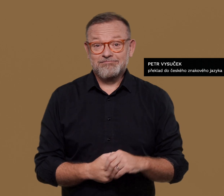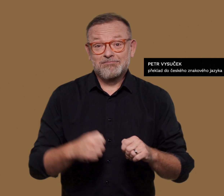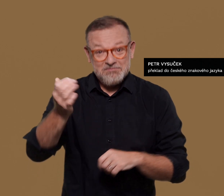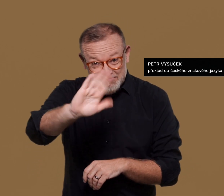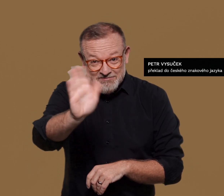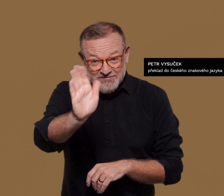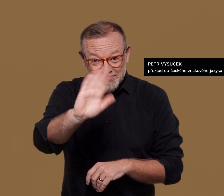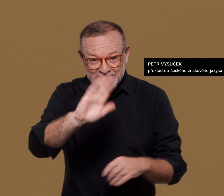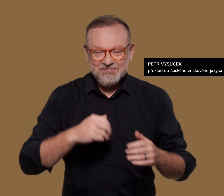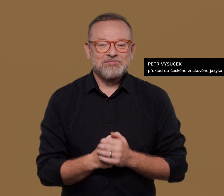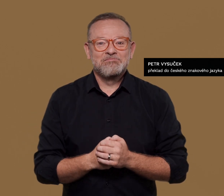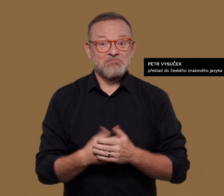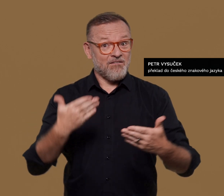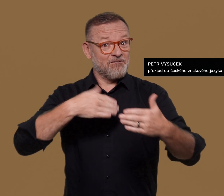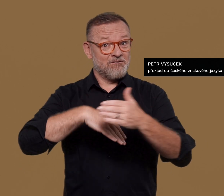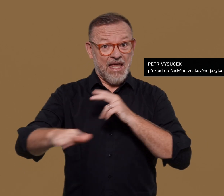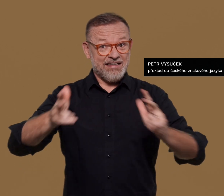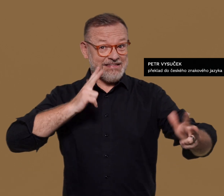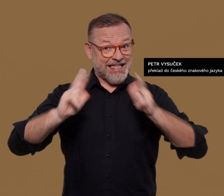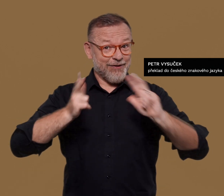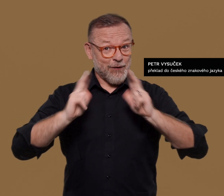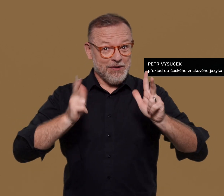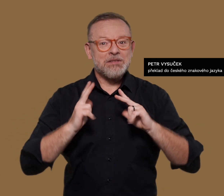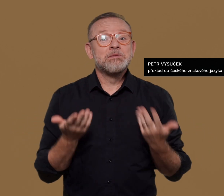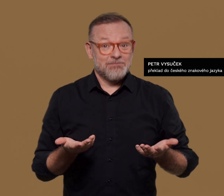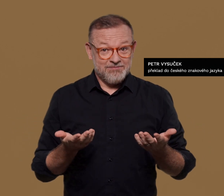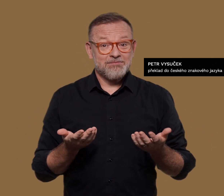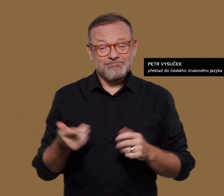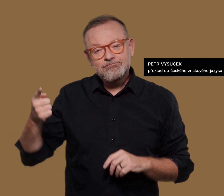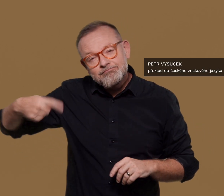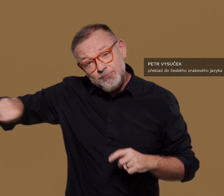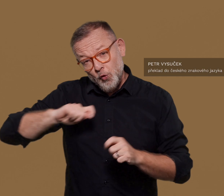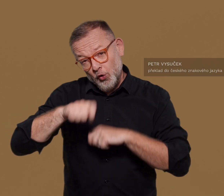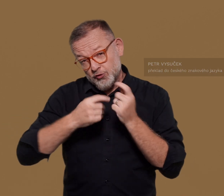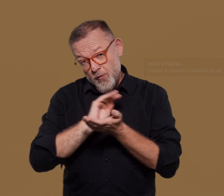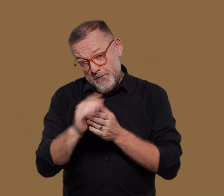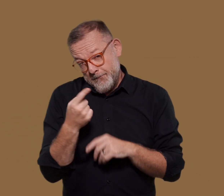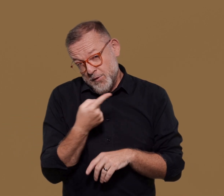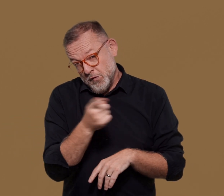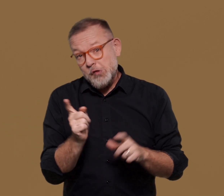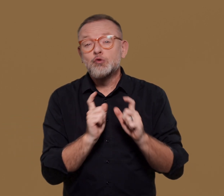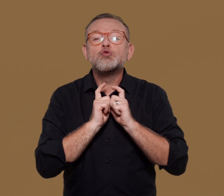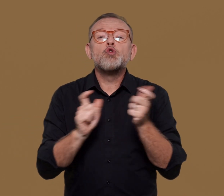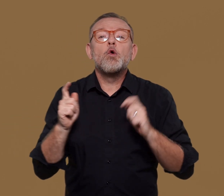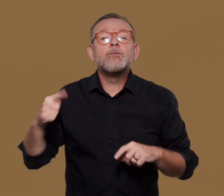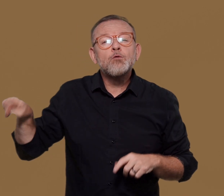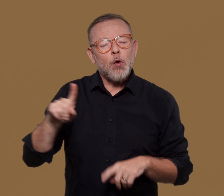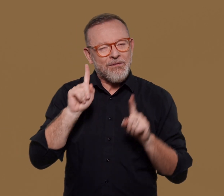Vítáme vás na našich stránkách, které nově obsahují informace v českém znakovém jazyce. Sekce je určena pro neslyšící, kteří v komunikaci preferují znakový jazyk,